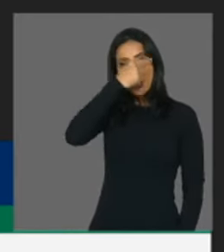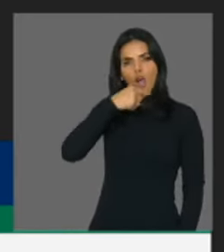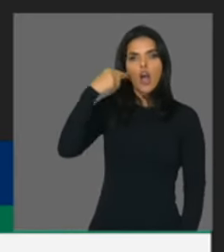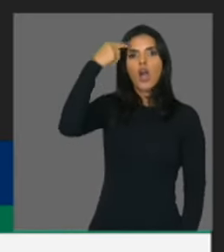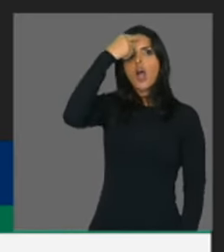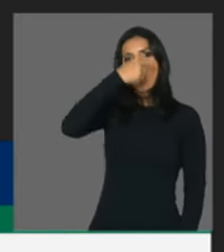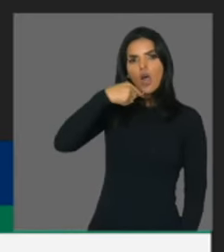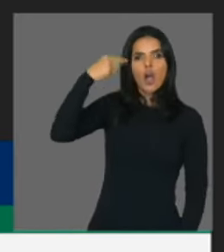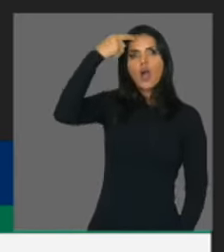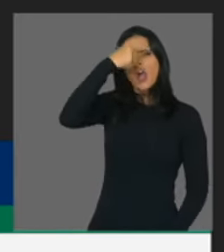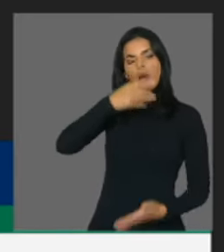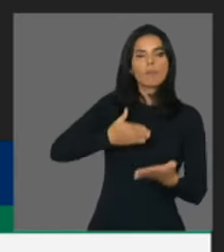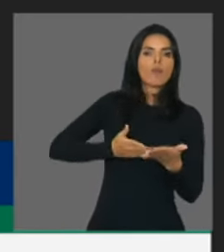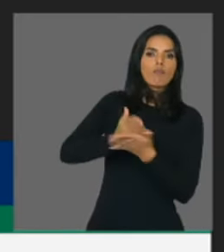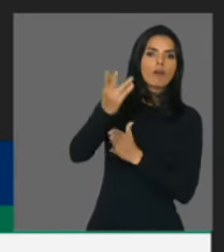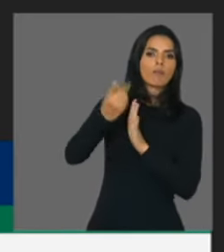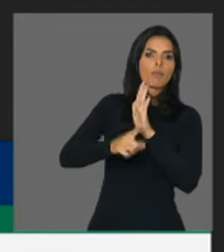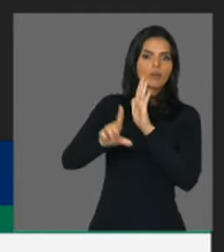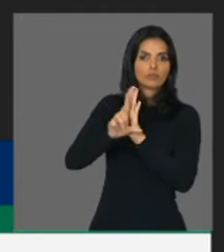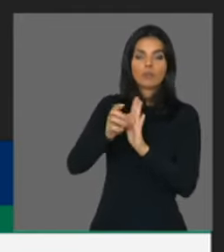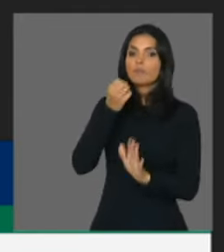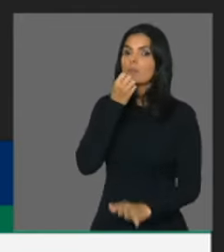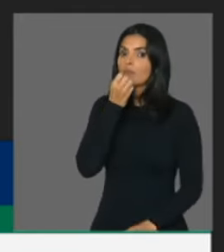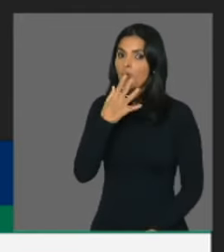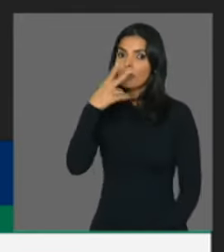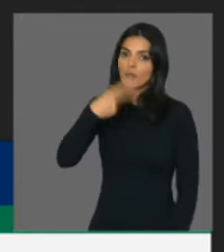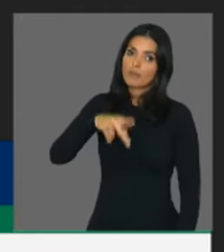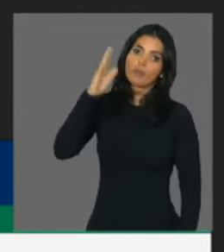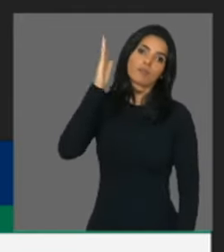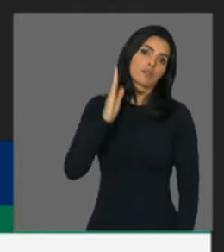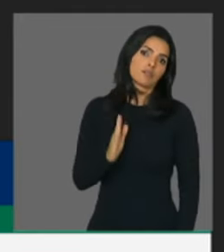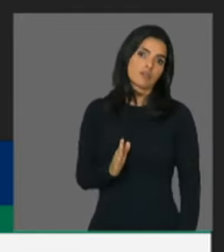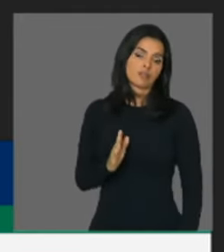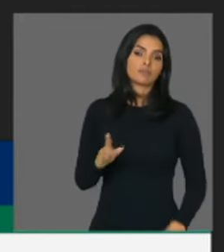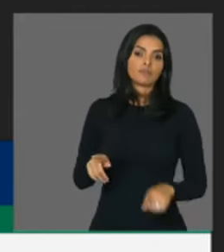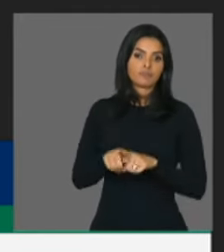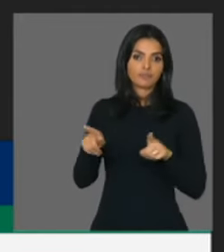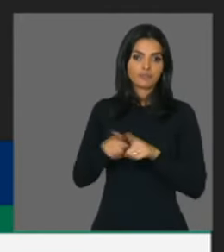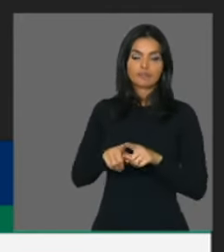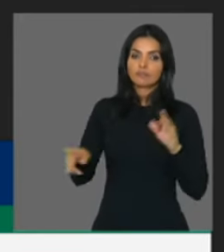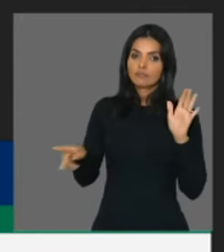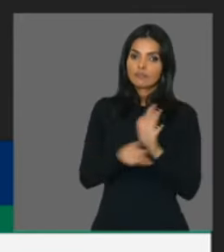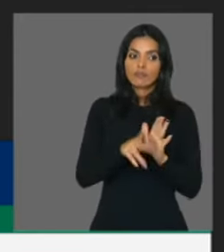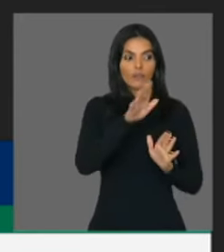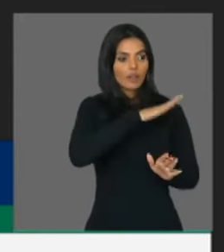PARA TODOS BRASILEIROS, INSERINDO A INICIATIVA PRIVADA, MAS TAMBÉM TEMOS UMA PREOCUPAÇÃO MUITO GRANDE, PRESIDENTE, QUE É EXATAMENTE